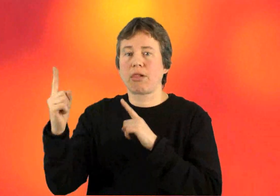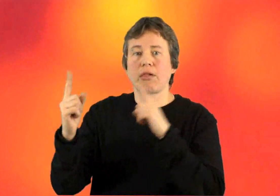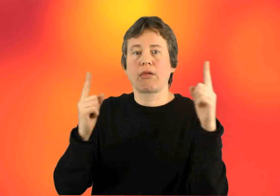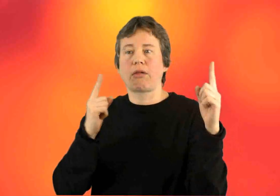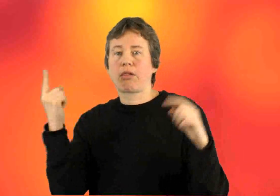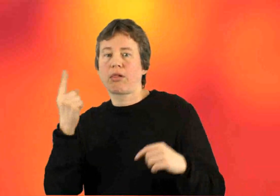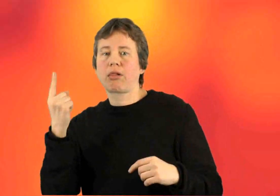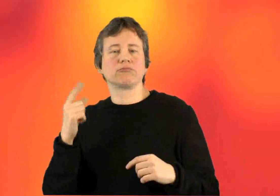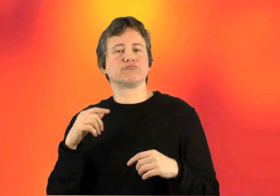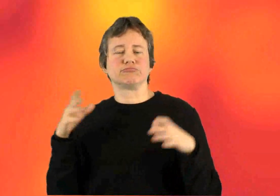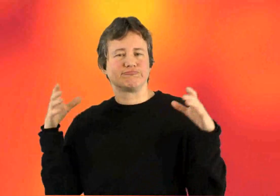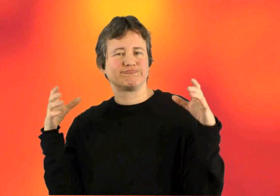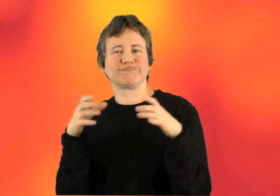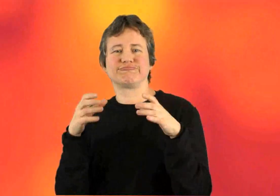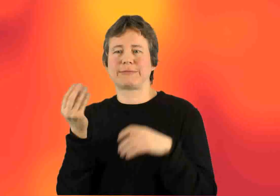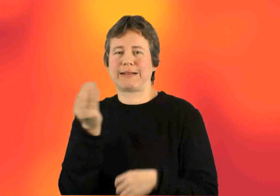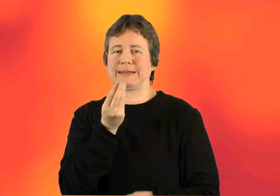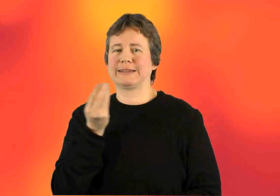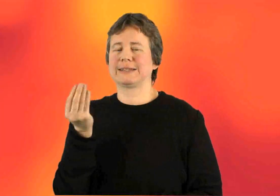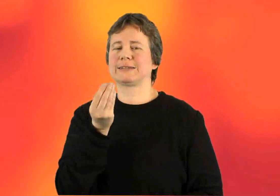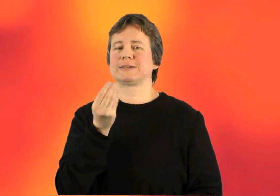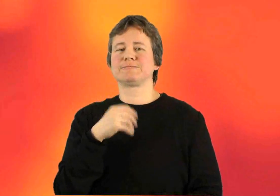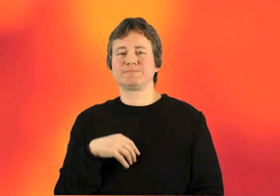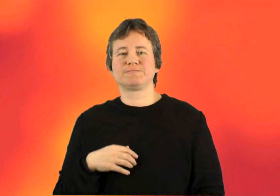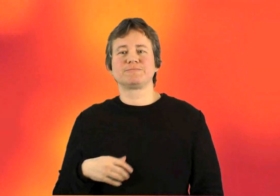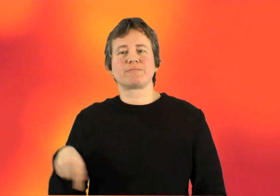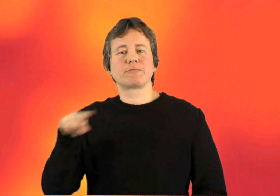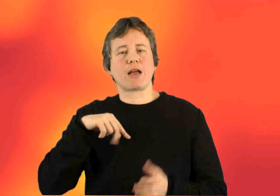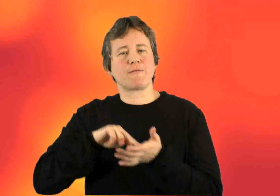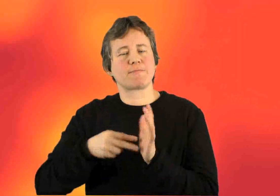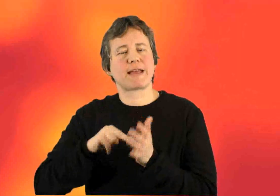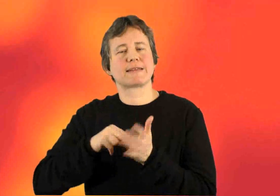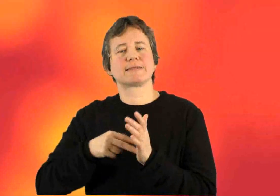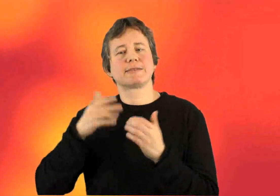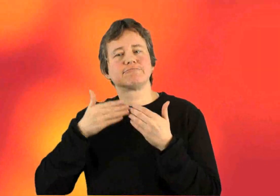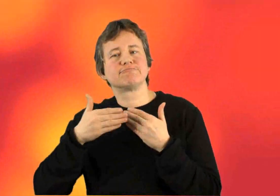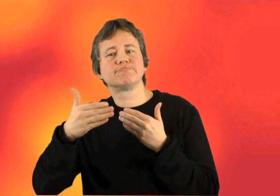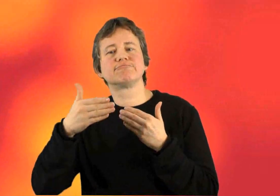Nicht allein weg gehen Gemeinsam ein Licht anzünden Das ist eine Vorbereitung